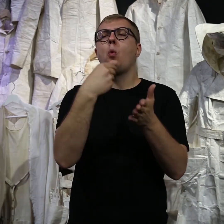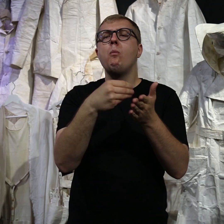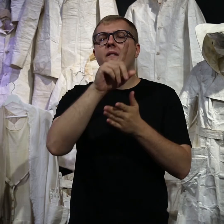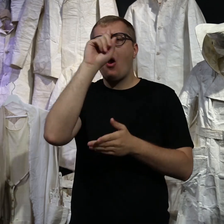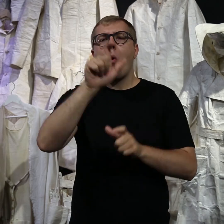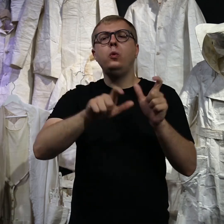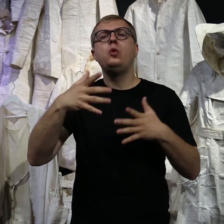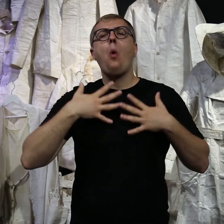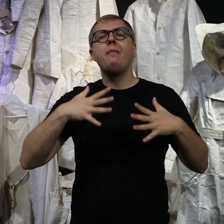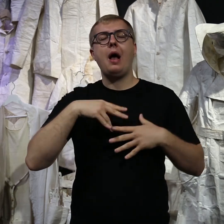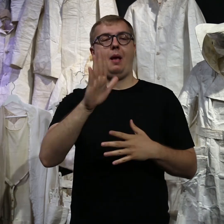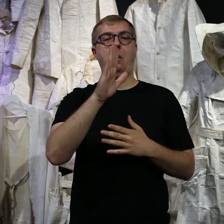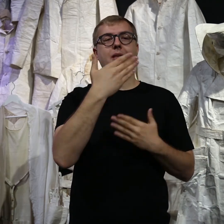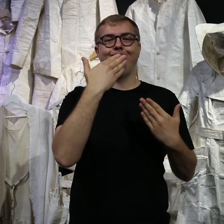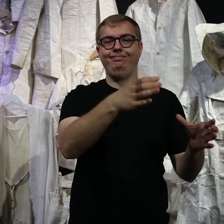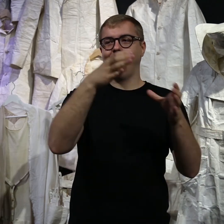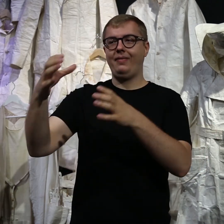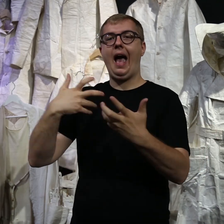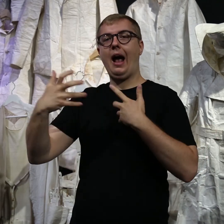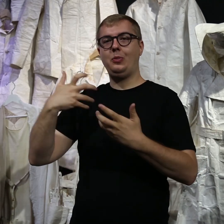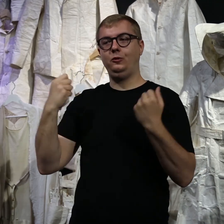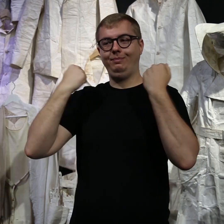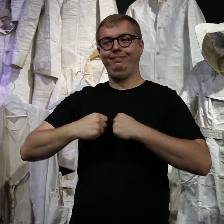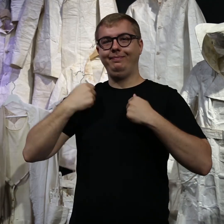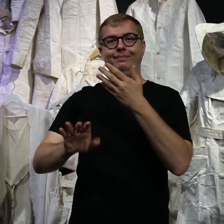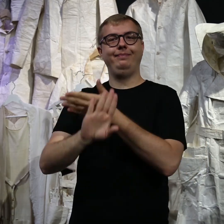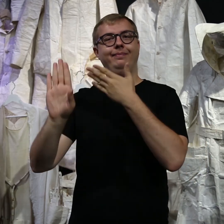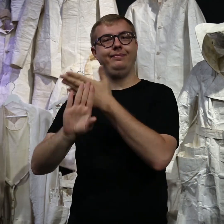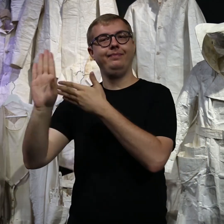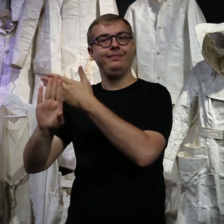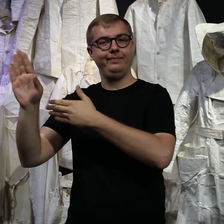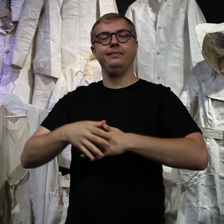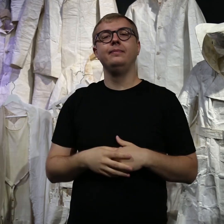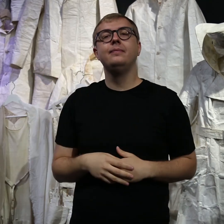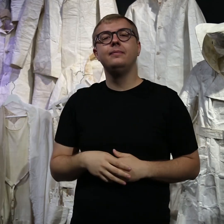I kupował od ludzi ubrania, w których potem grali aktorzy.